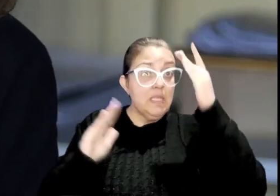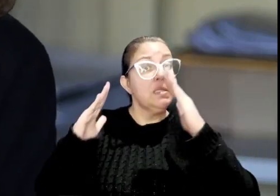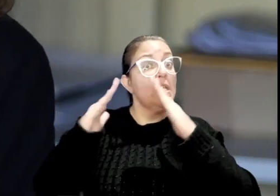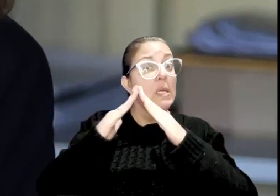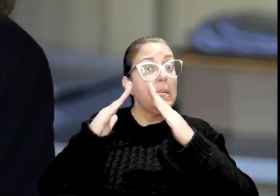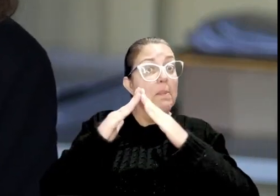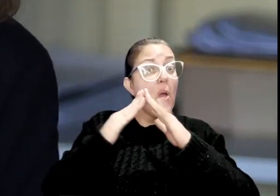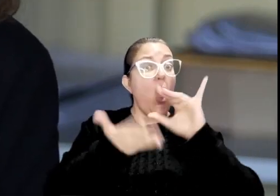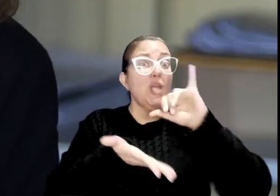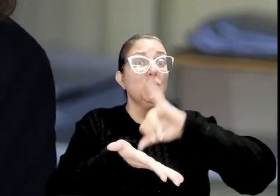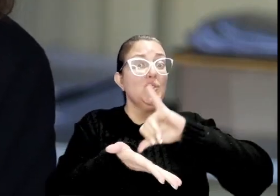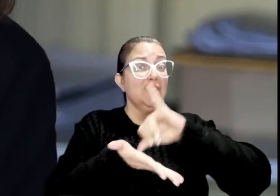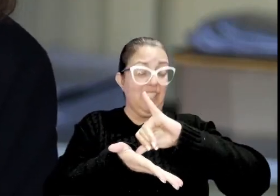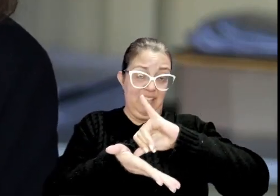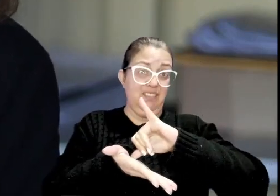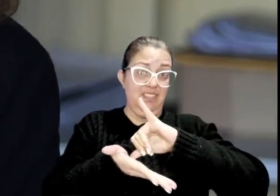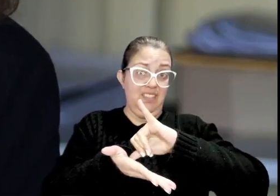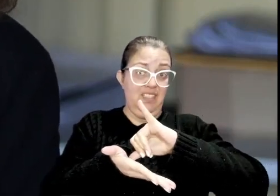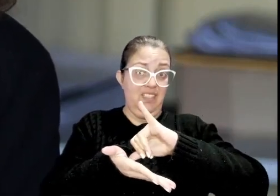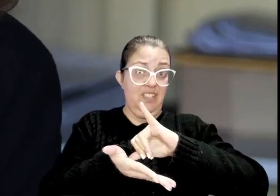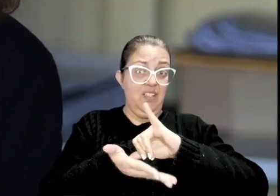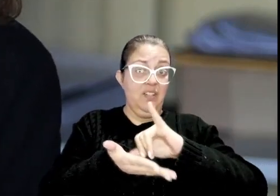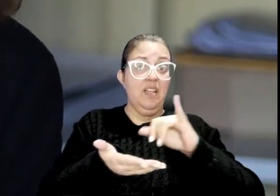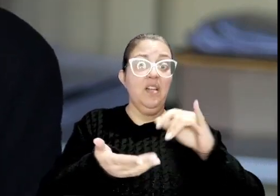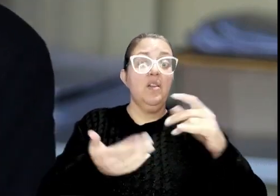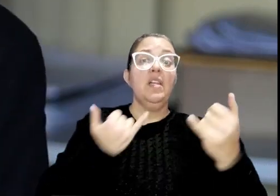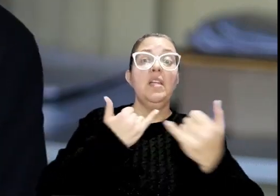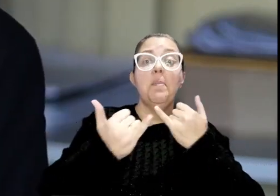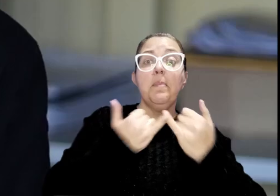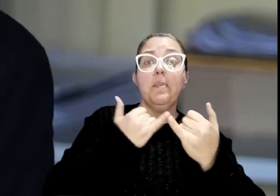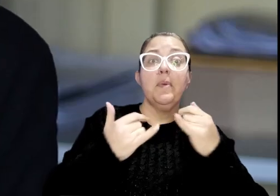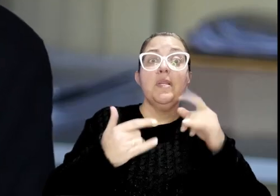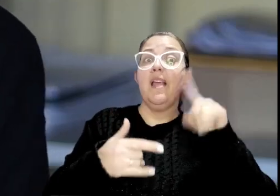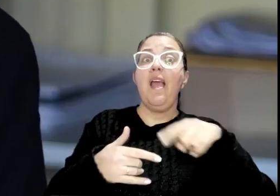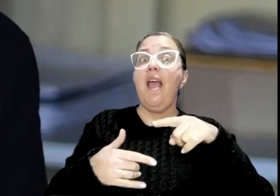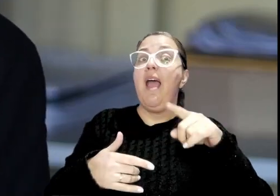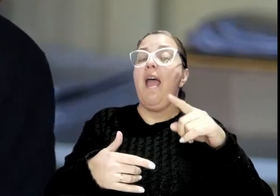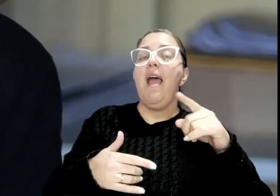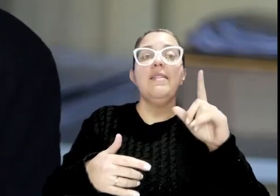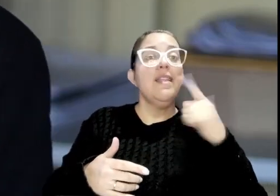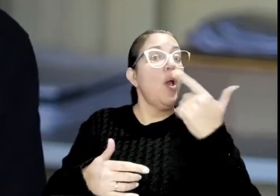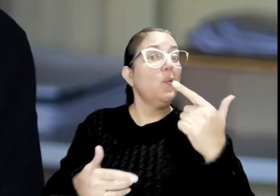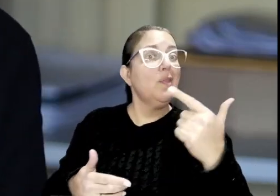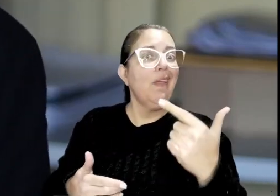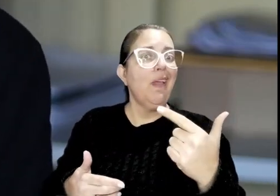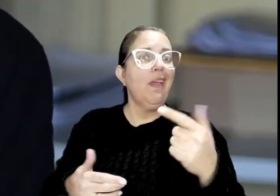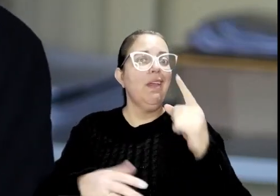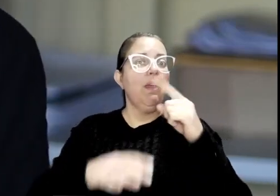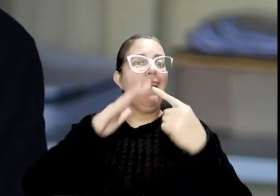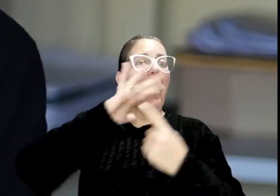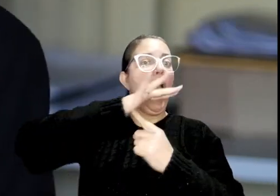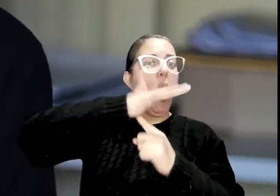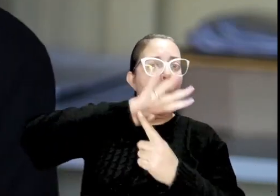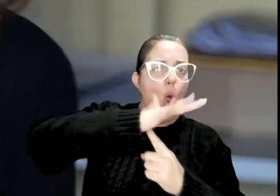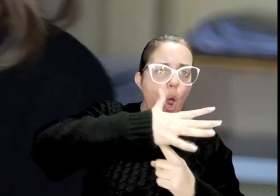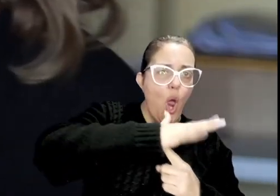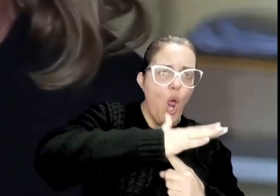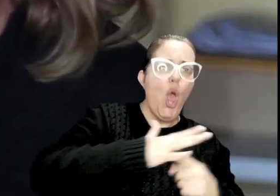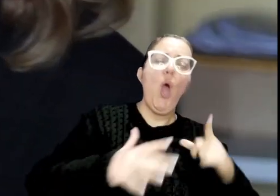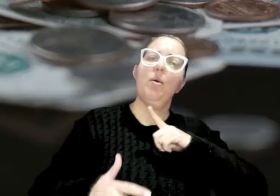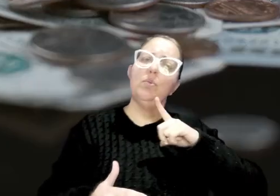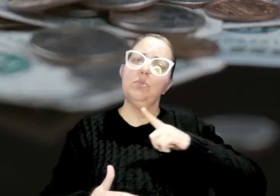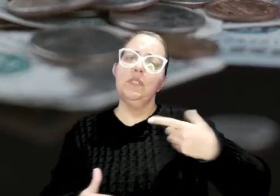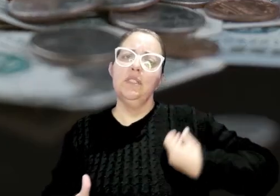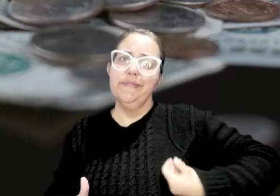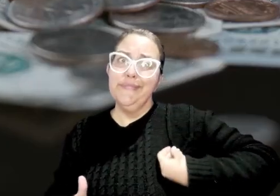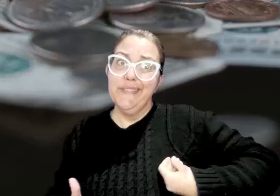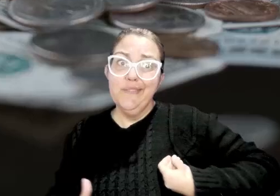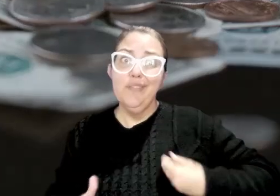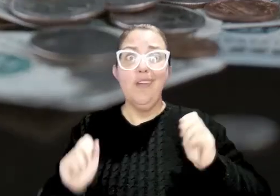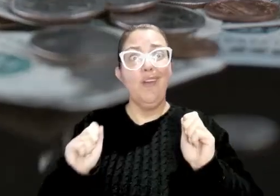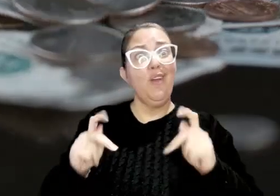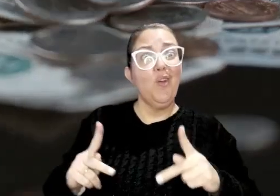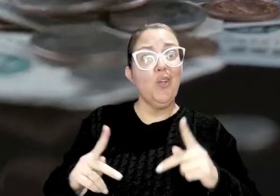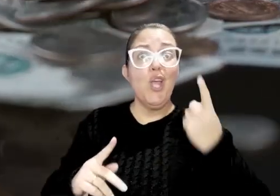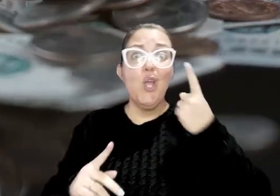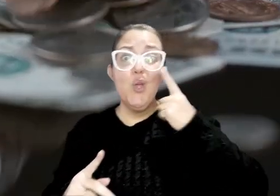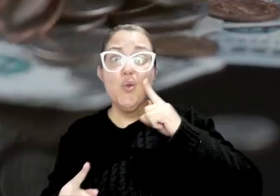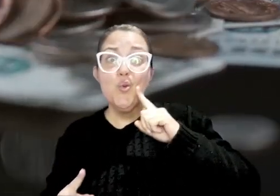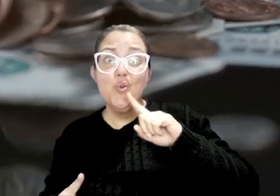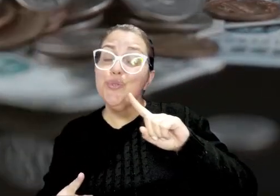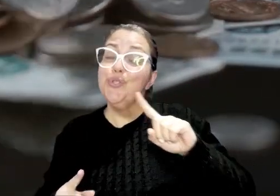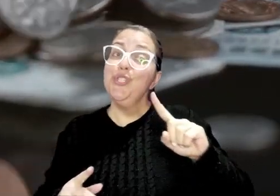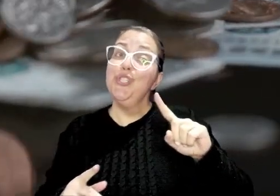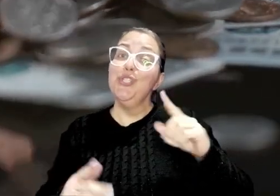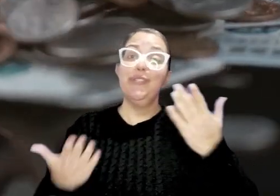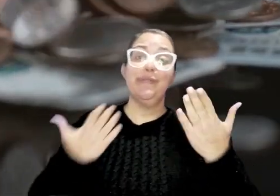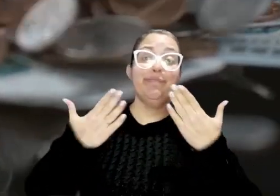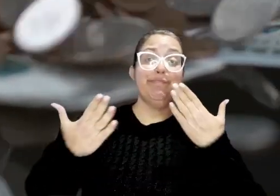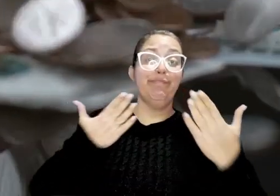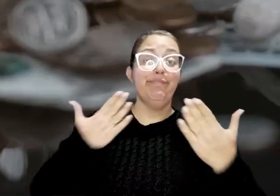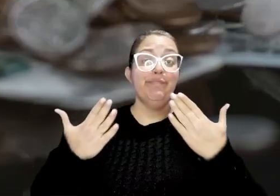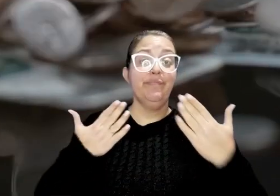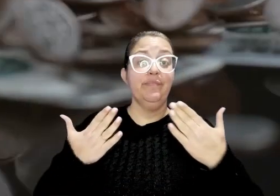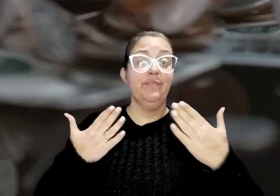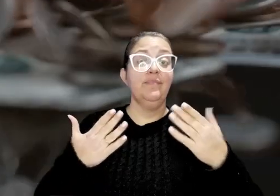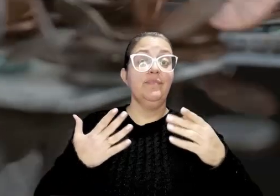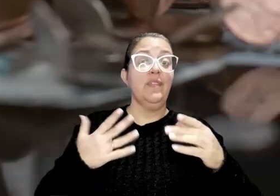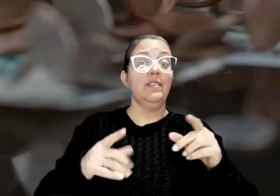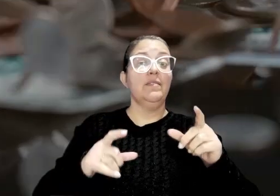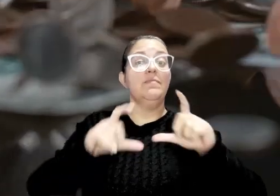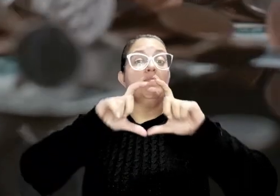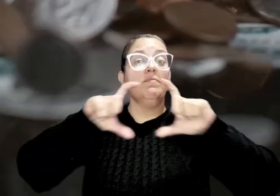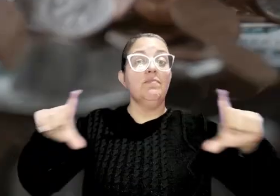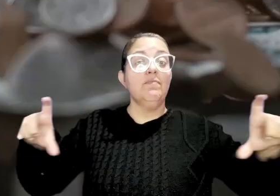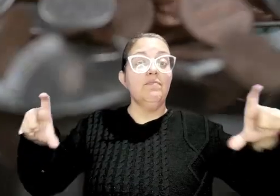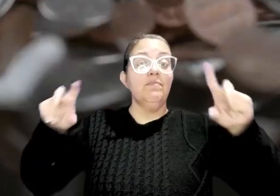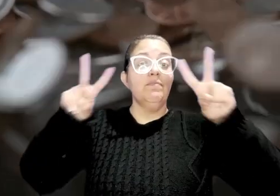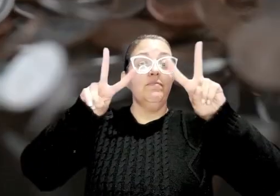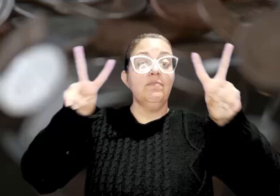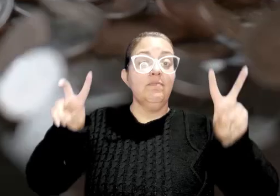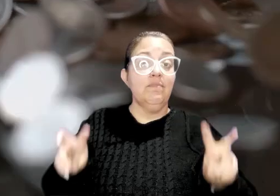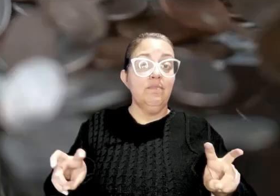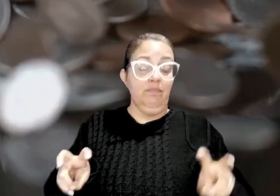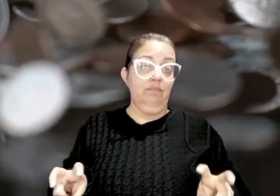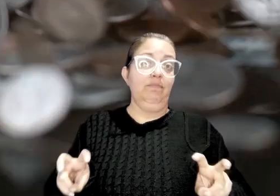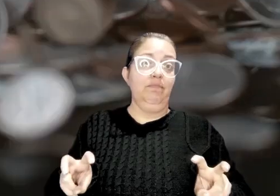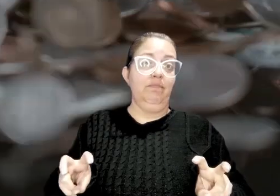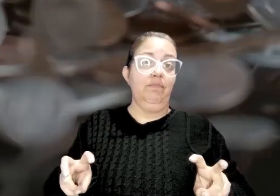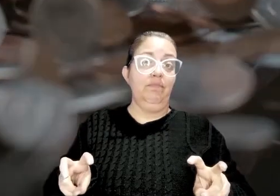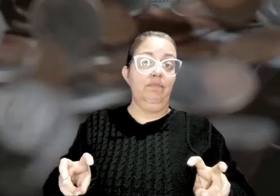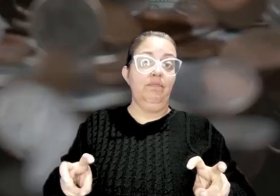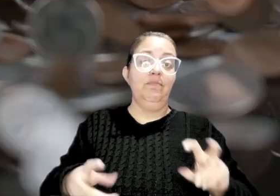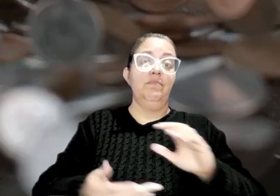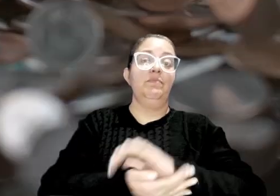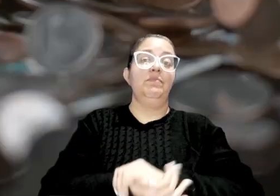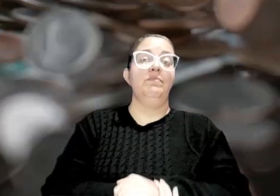ti o petróleo passa por aqui né ti pelic é é pass por aí né o dinheiro passo né [Música]